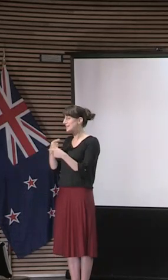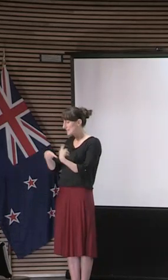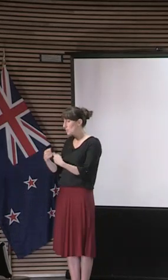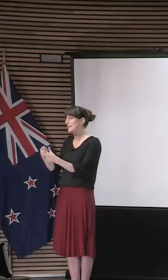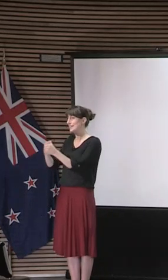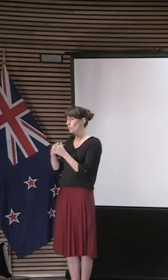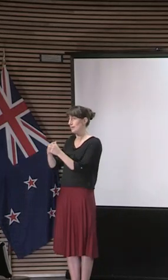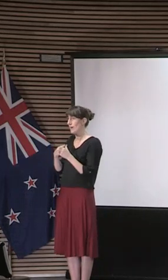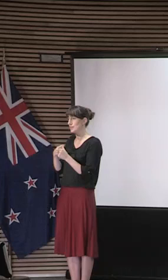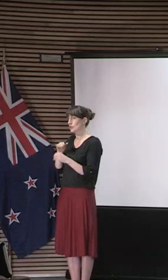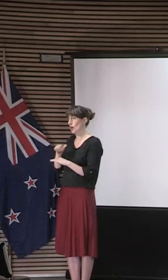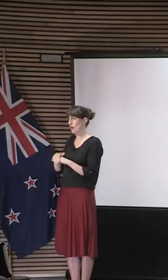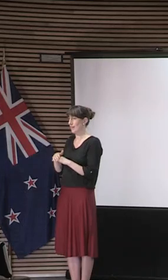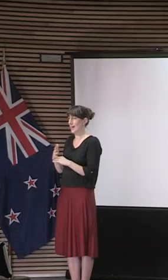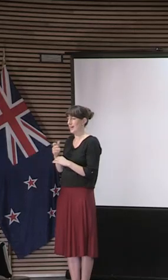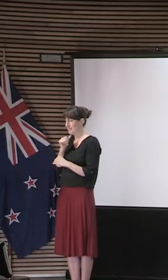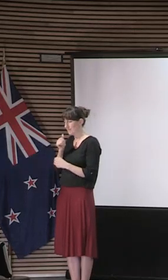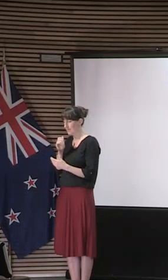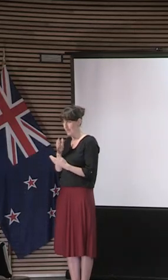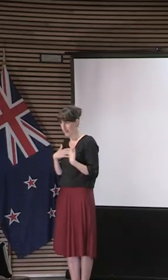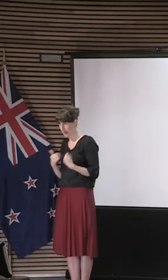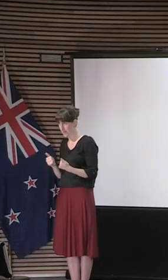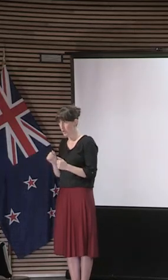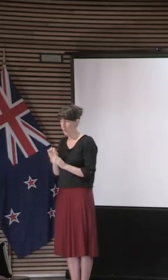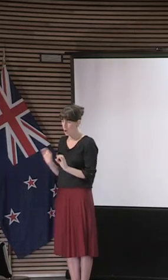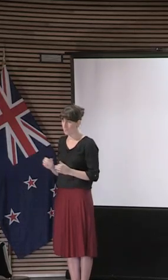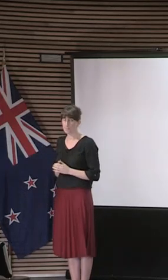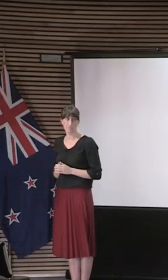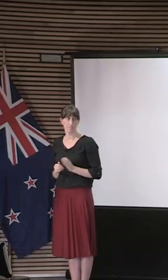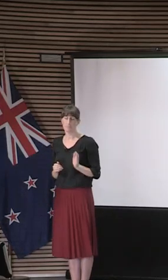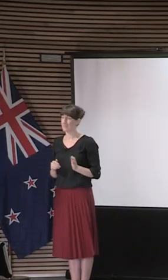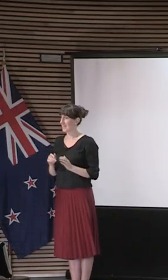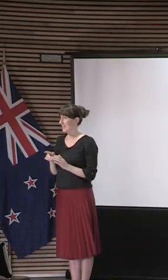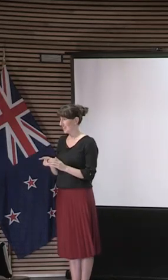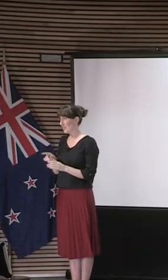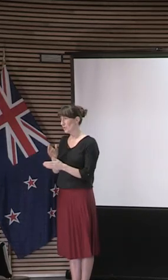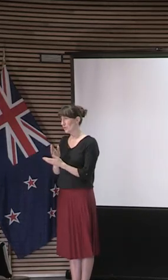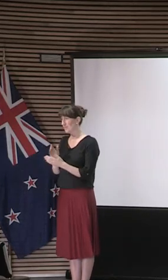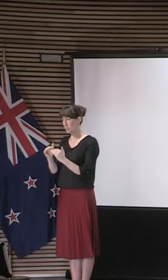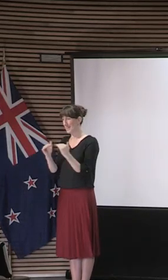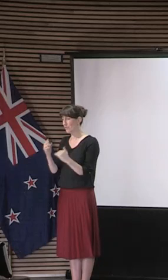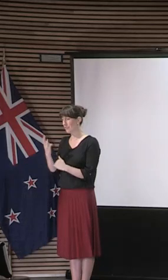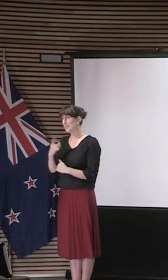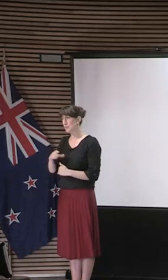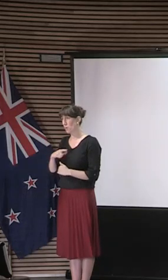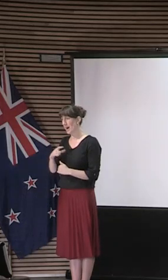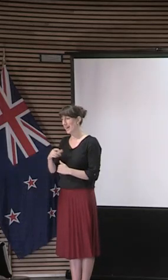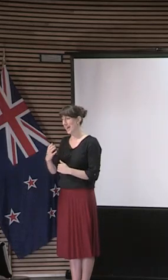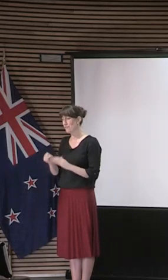etahi wa roa. Na kua korero matou mo nga mahi ka taea e te